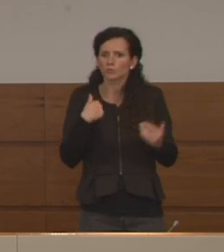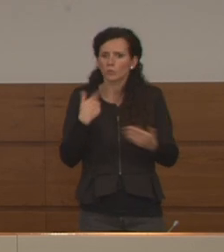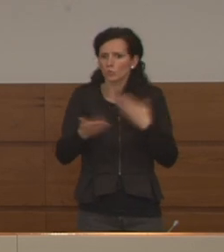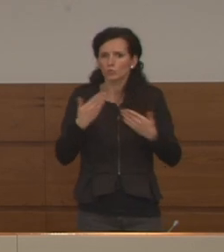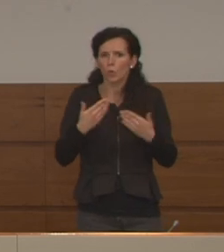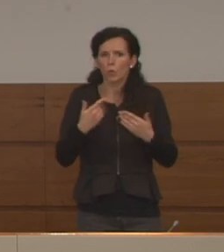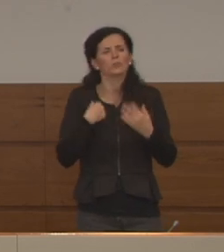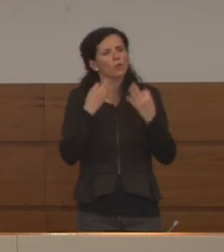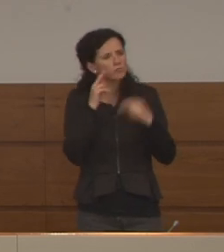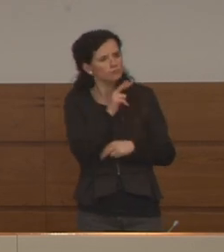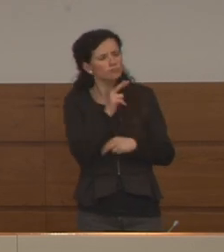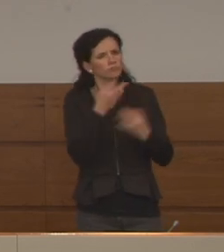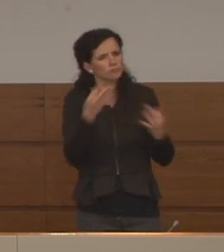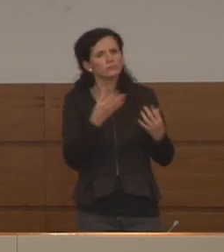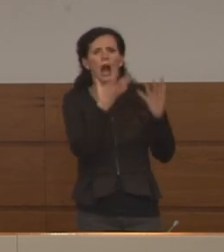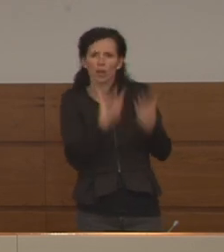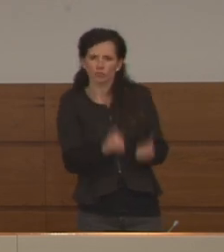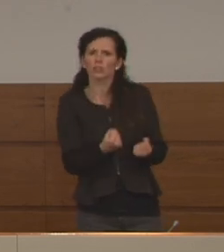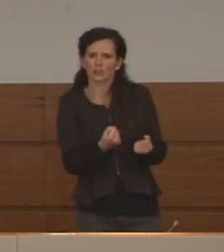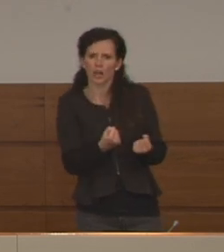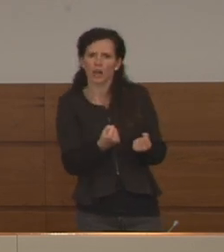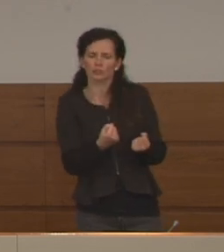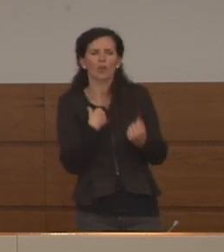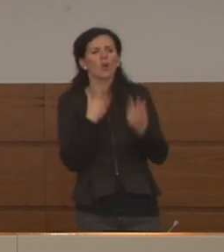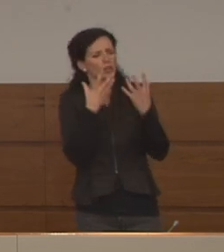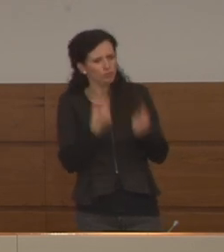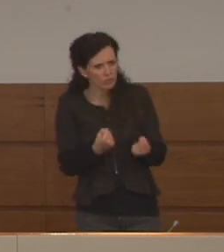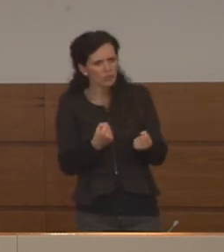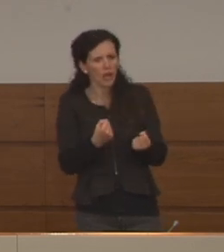assimilate e trattate adeguatamente dell'Agenzia.